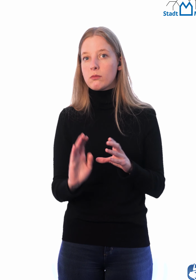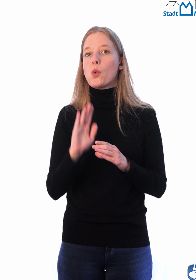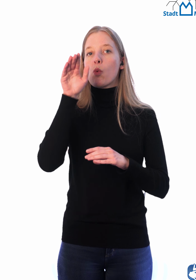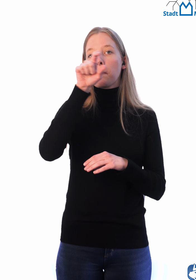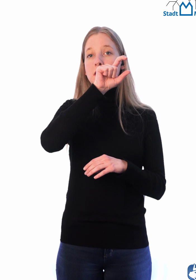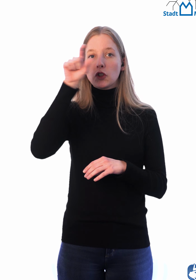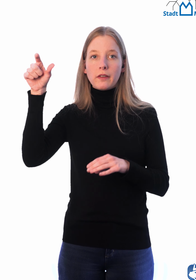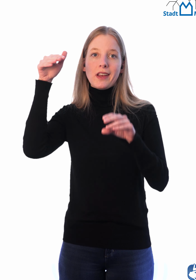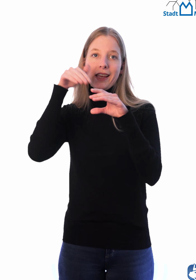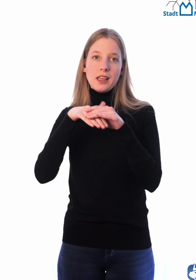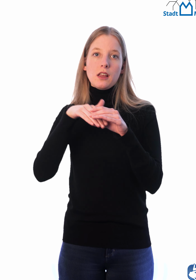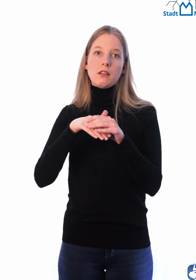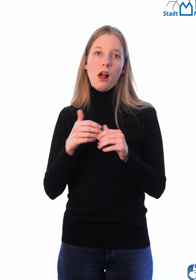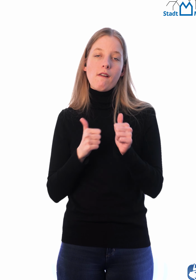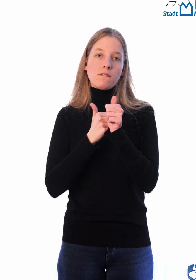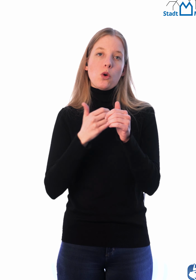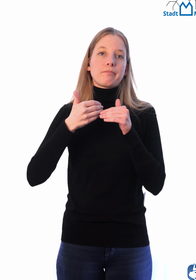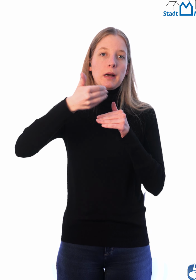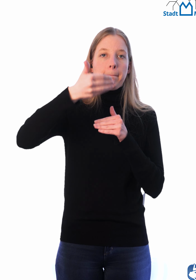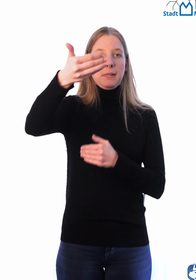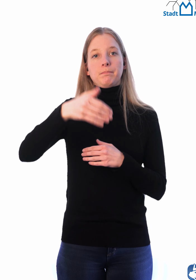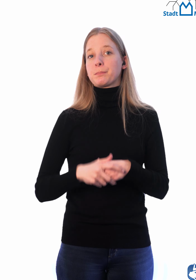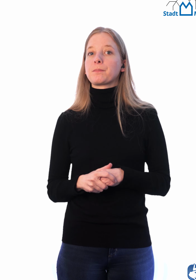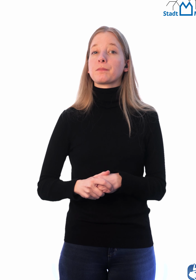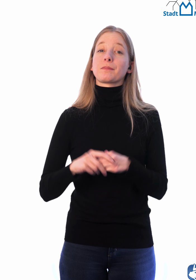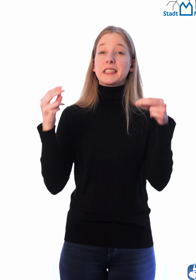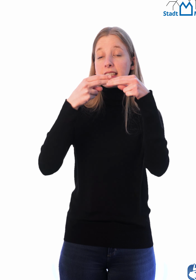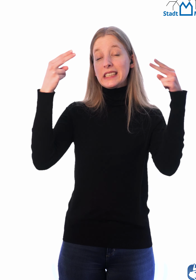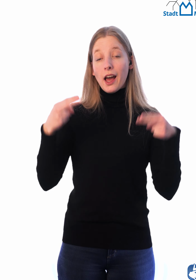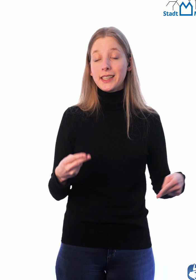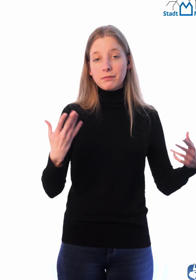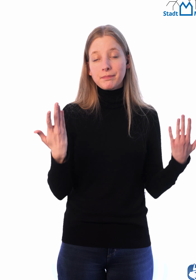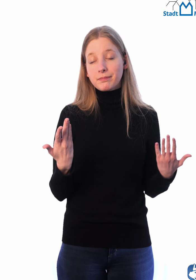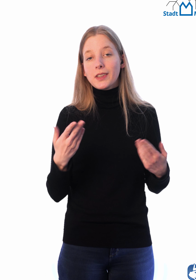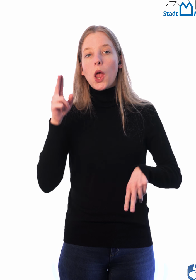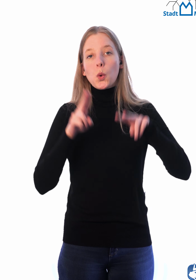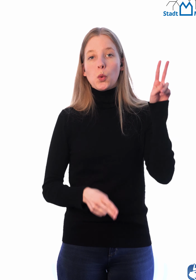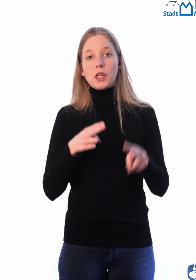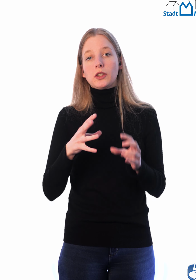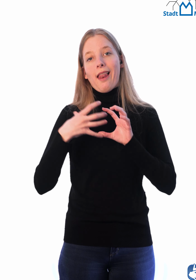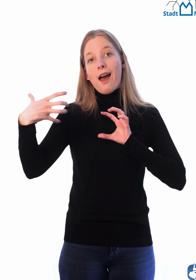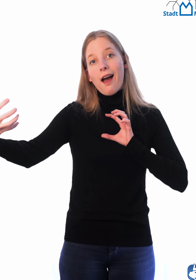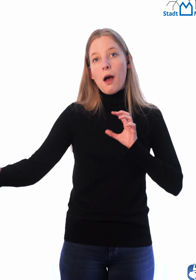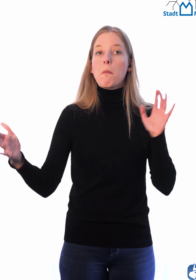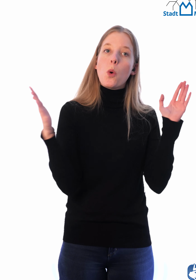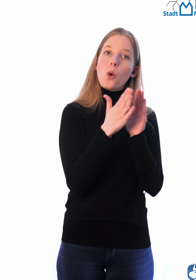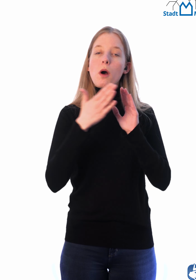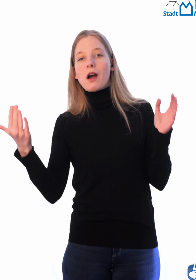Überschrift und Inhalt folgen danach. Die Seiten sind ganz unterschiedlich lang.